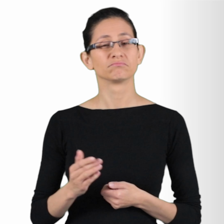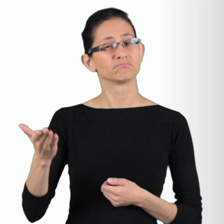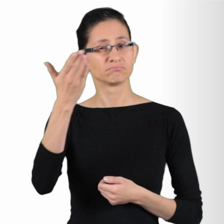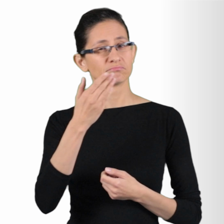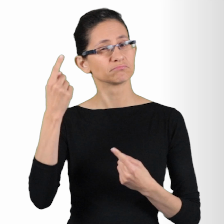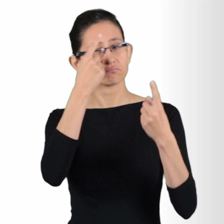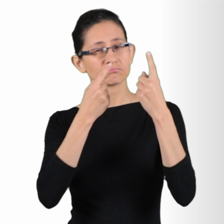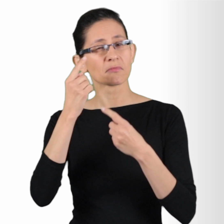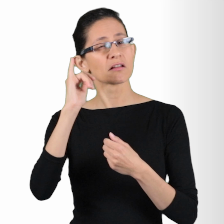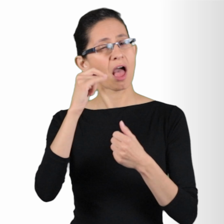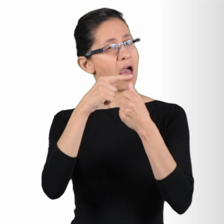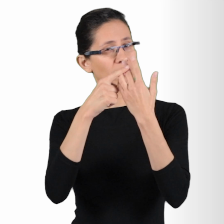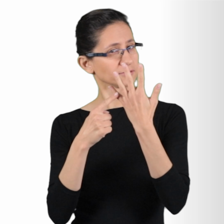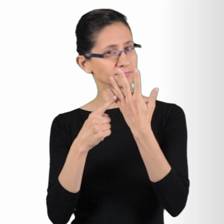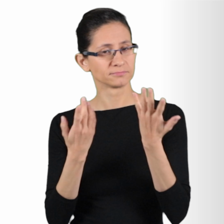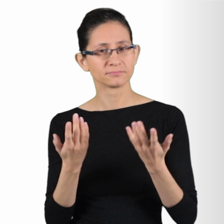Zastanawiacie się jakich?